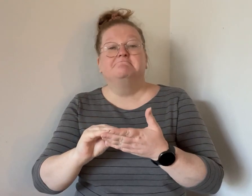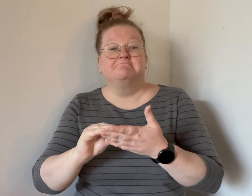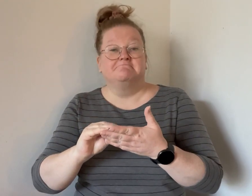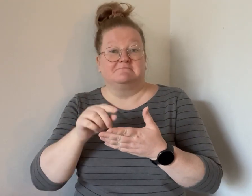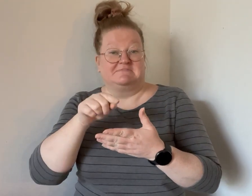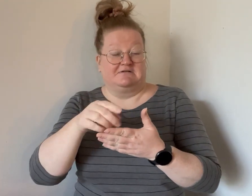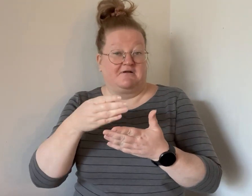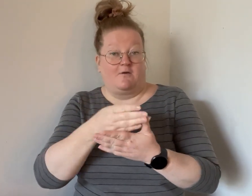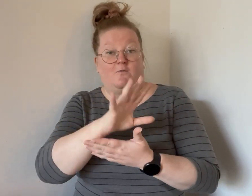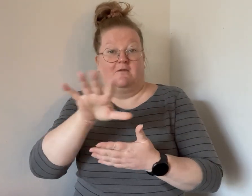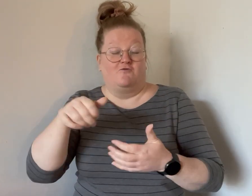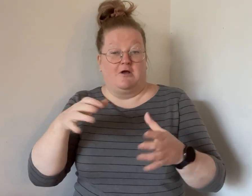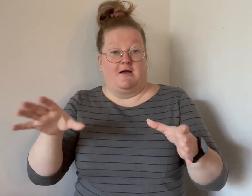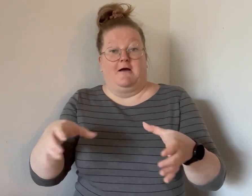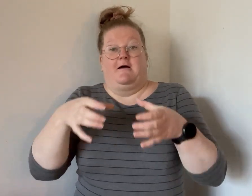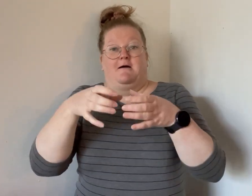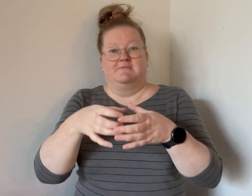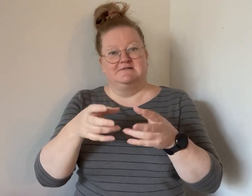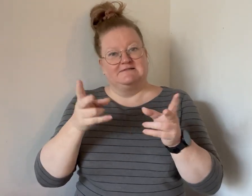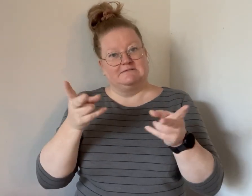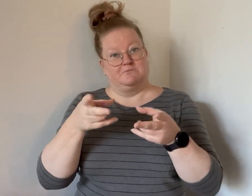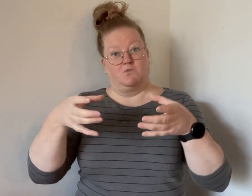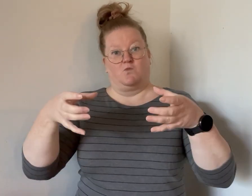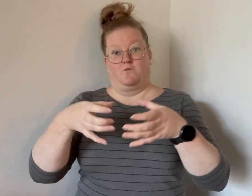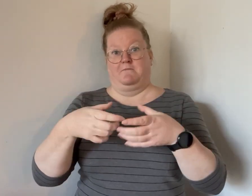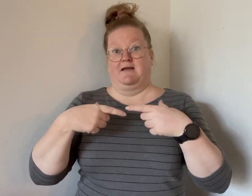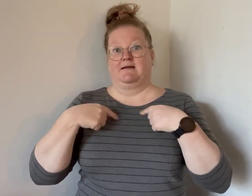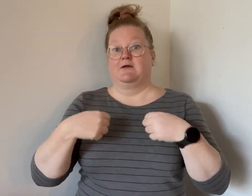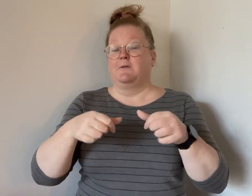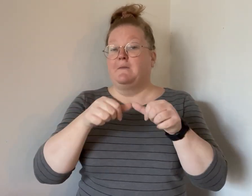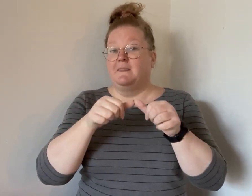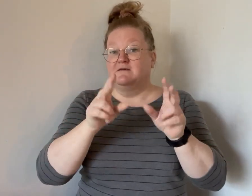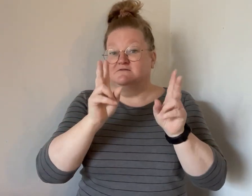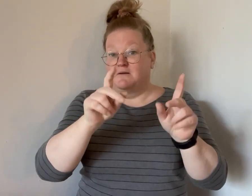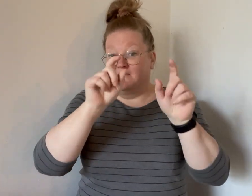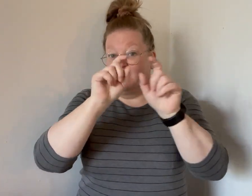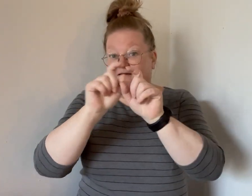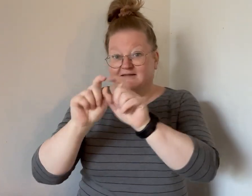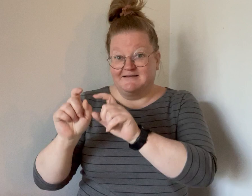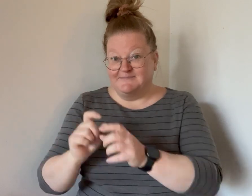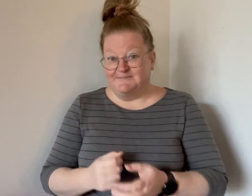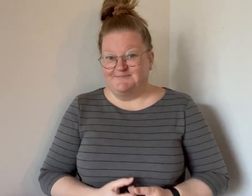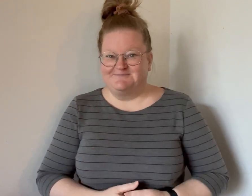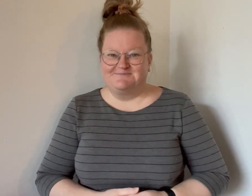sillä ryhmä kootaan samojen kiinnostuskohteiden perusteella.